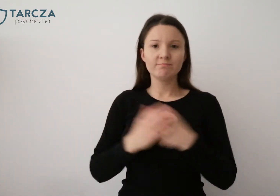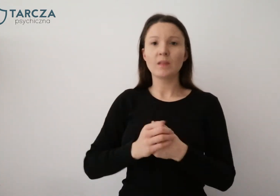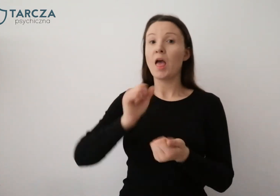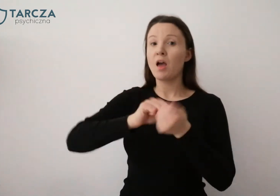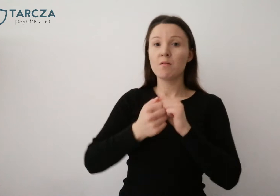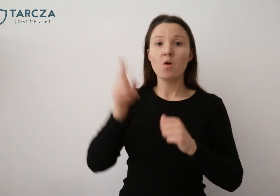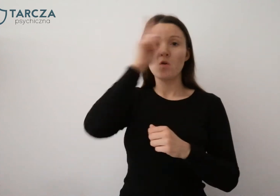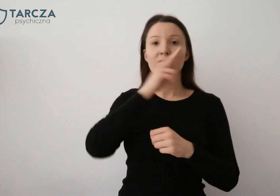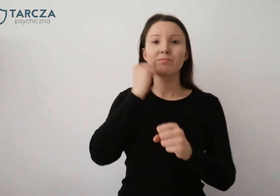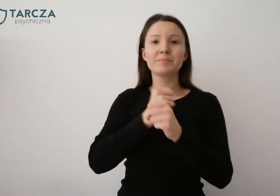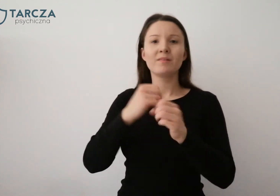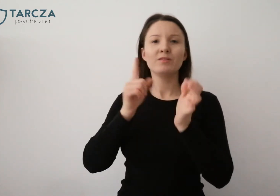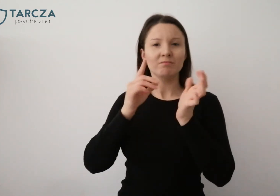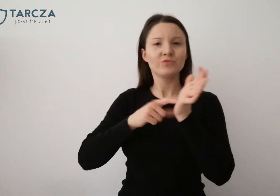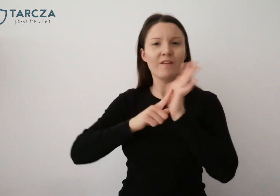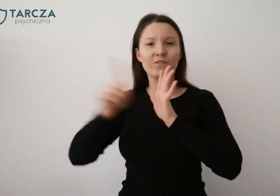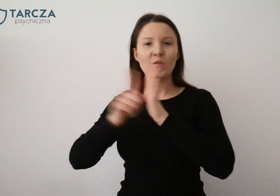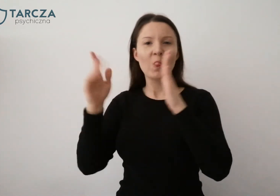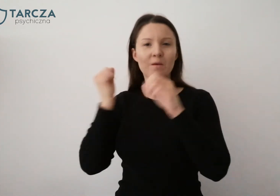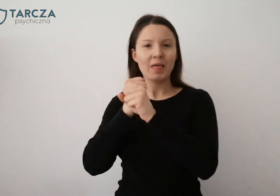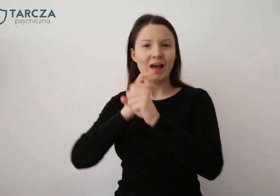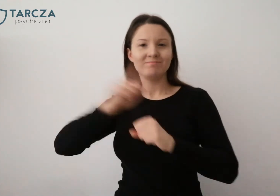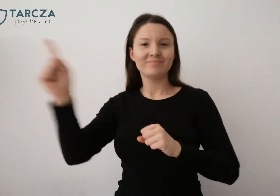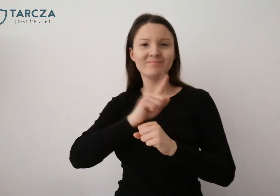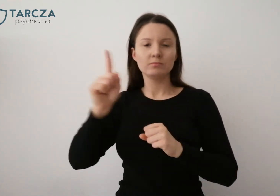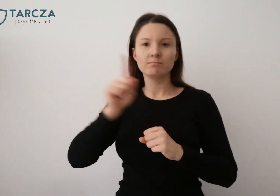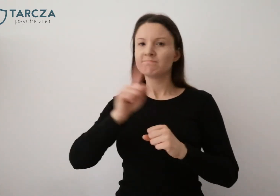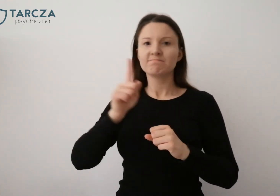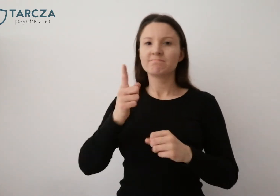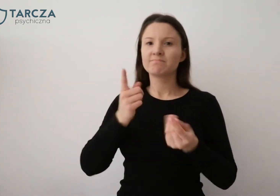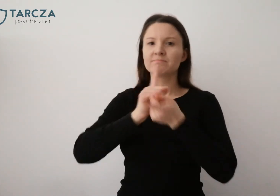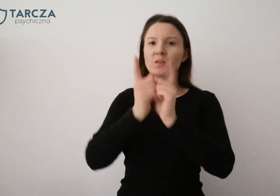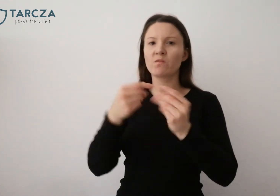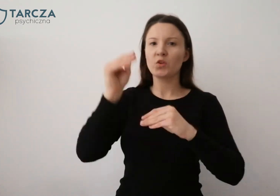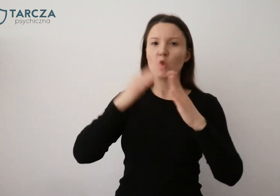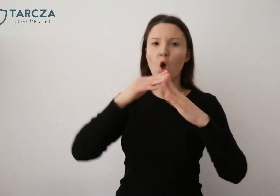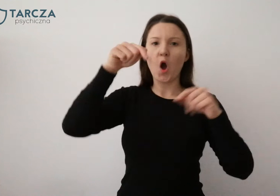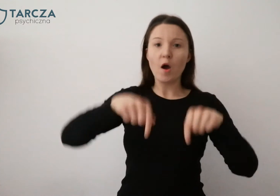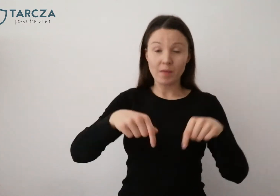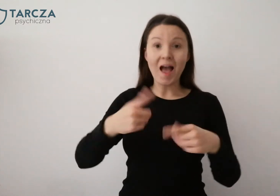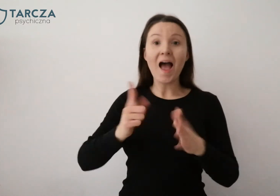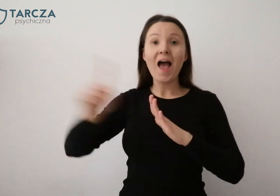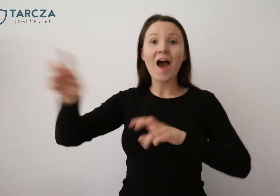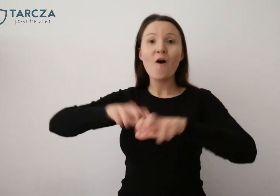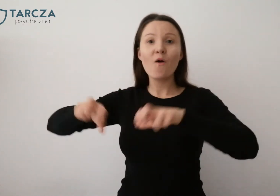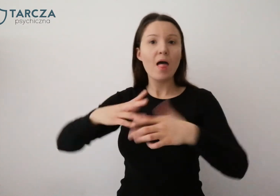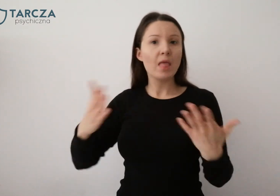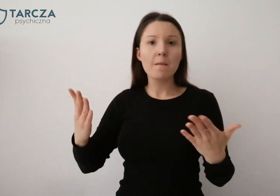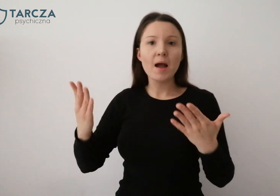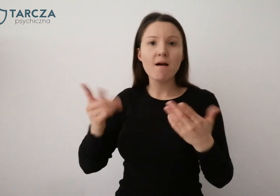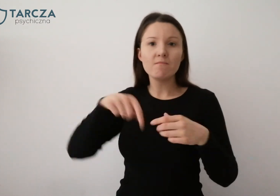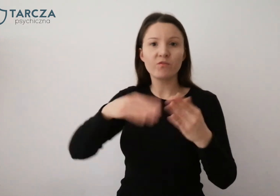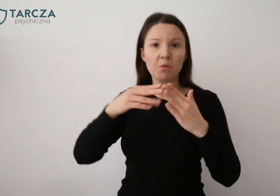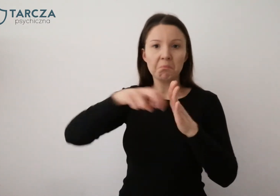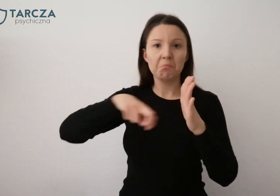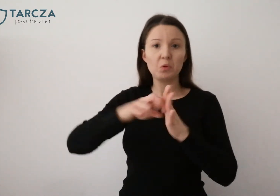Rodzice przed pandemią pracowali w firmach, a teraz zdalnie, w związku z tym mają mniej ruchu.